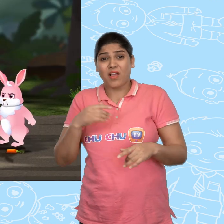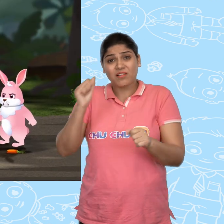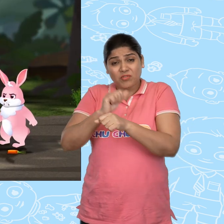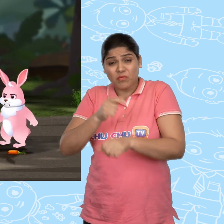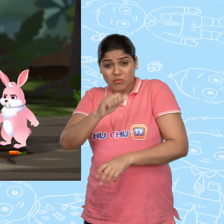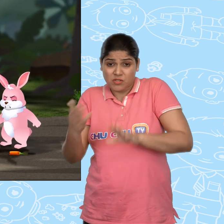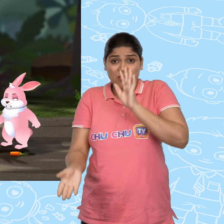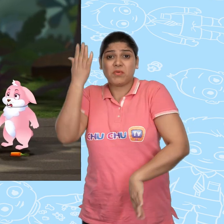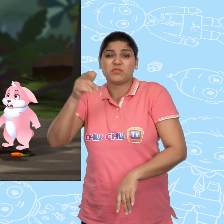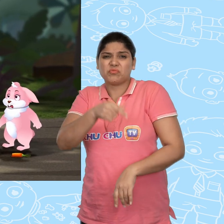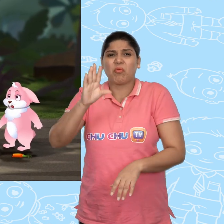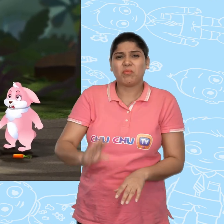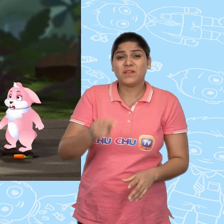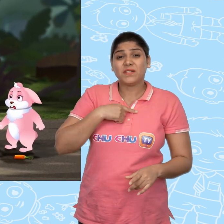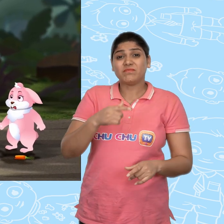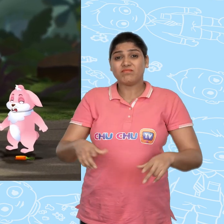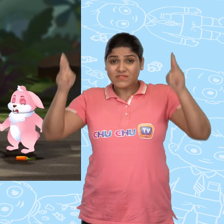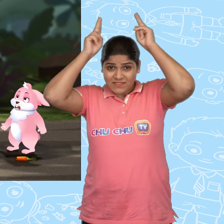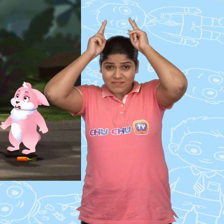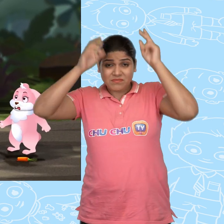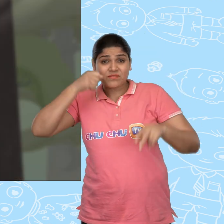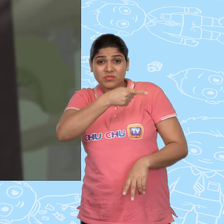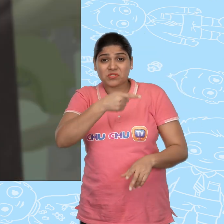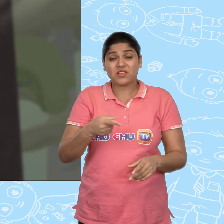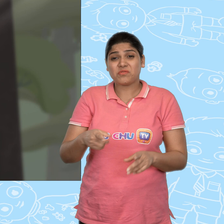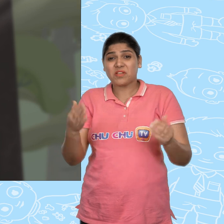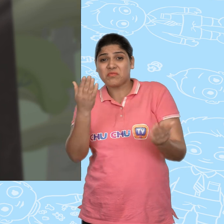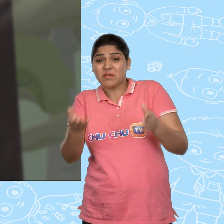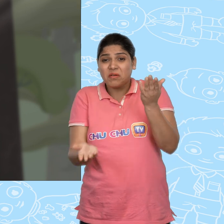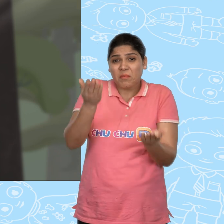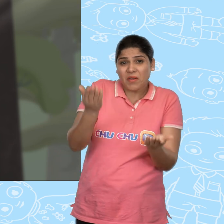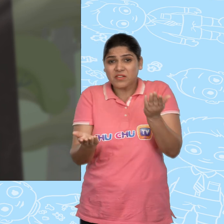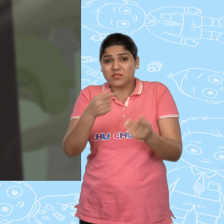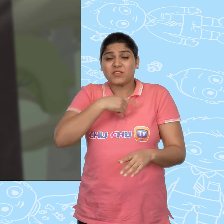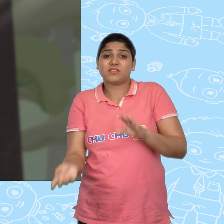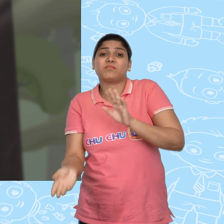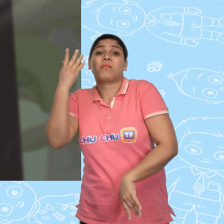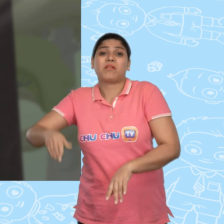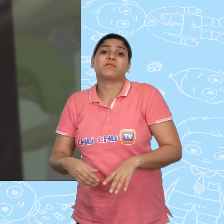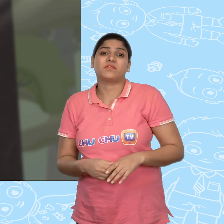मै हर काम तुमसे ज्यादा अच्छी तरह कर सकता हूँ मै तुम खरगोशों के मुकाबले ज्यादा बेहतर हूँ।